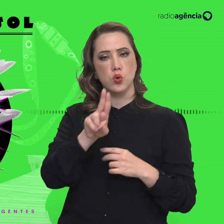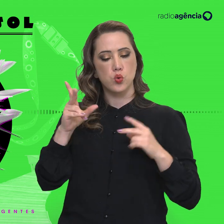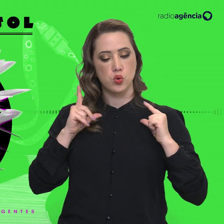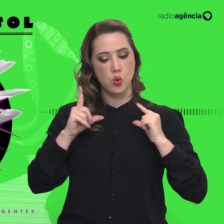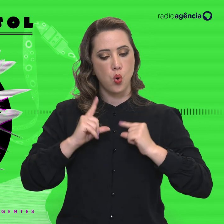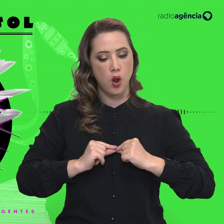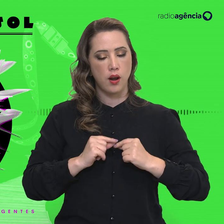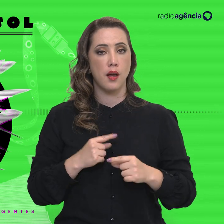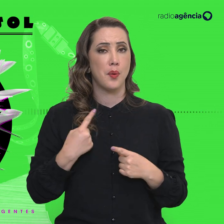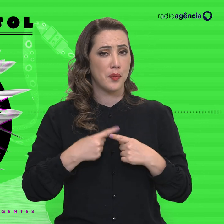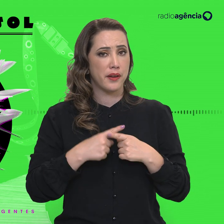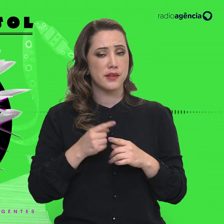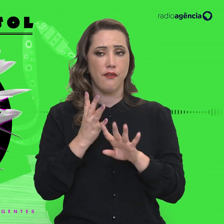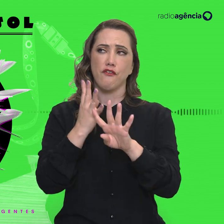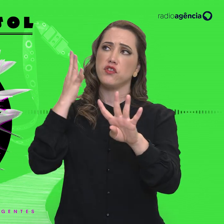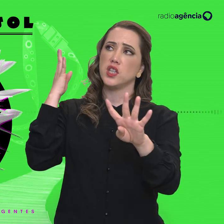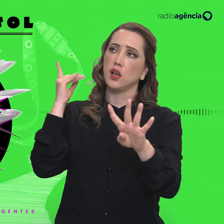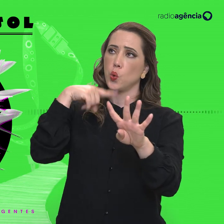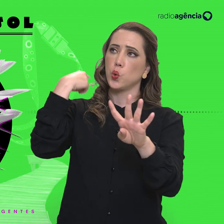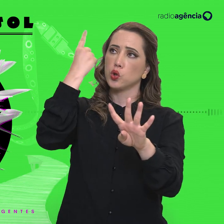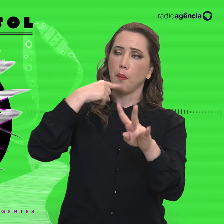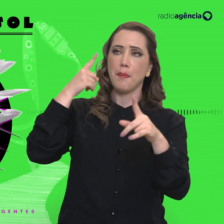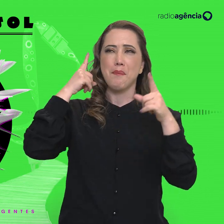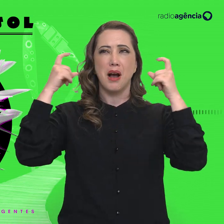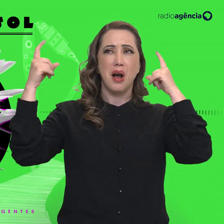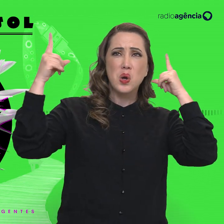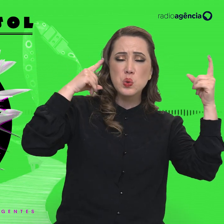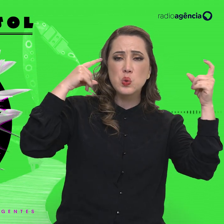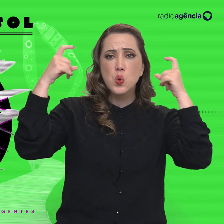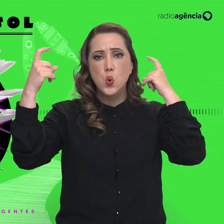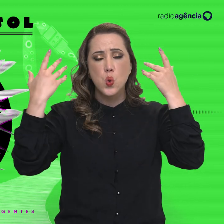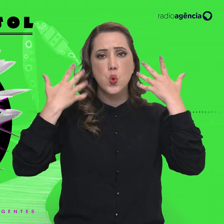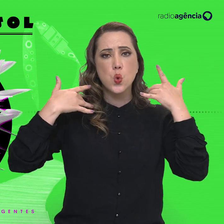uma hora e meia, duas horas com barulho, aferência visual,